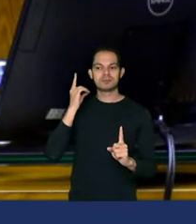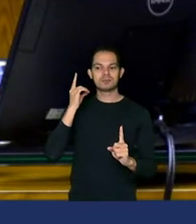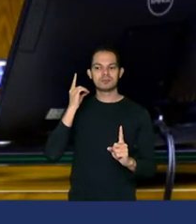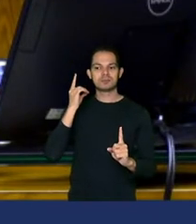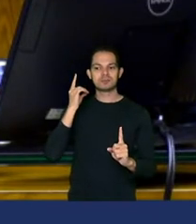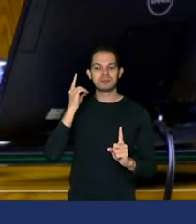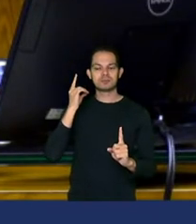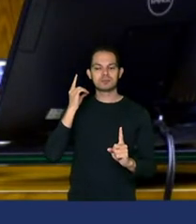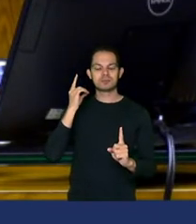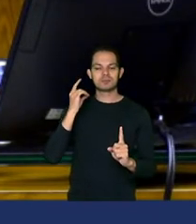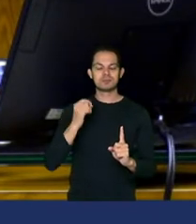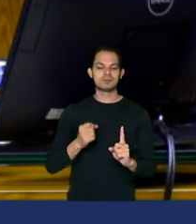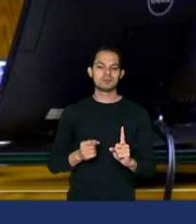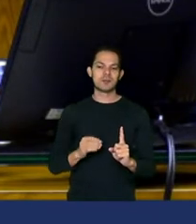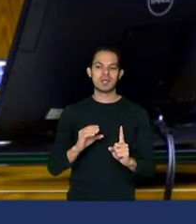VOO. ENTÃO VAMOS CHAMAR O